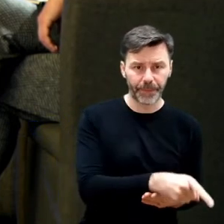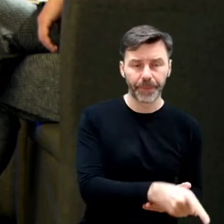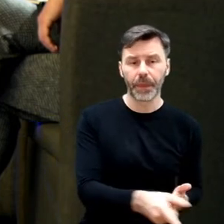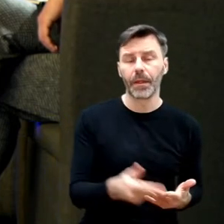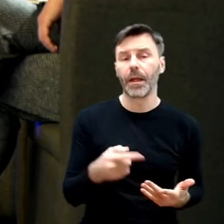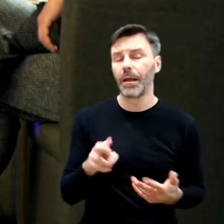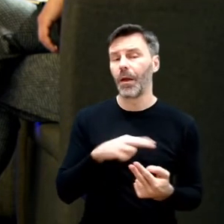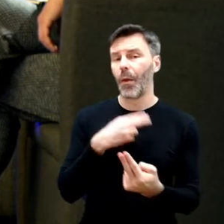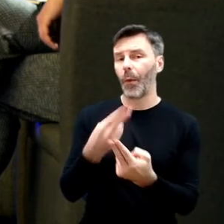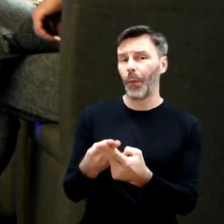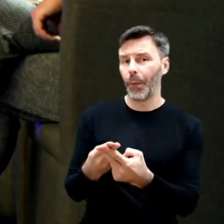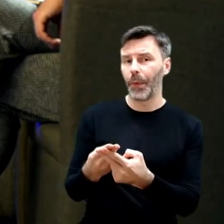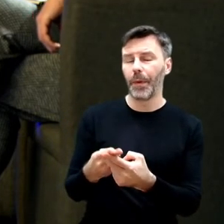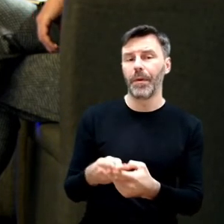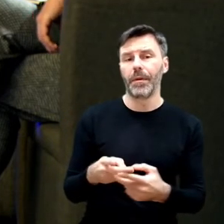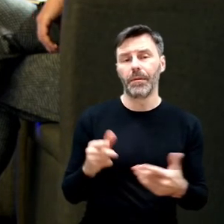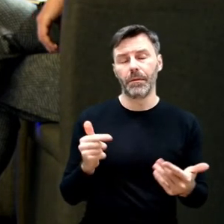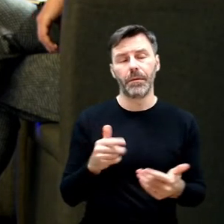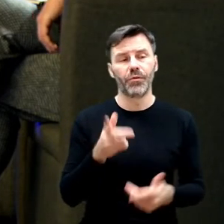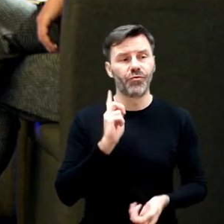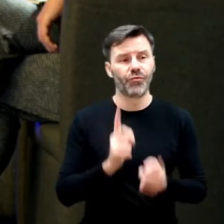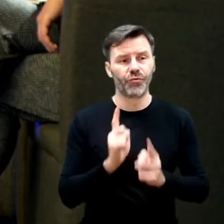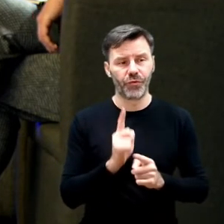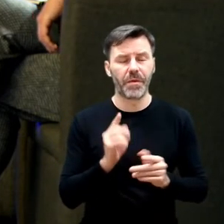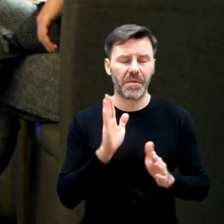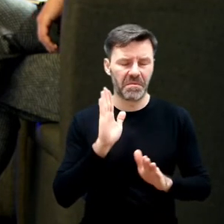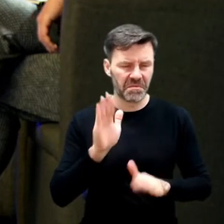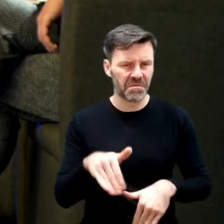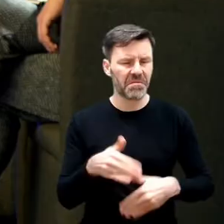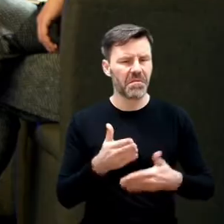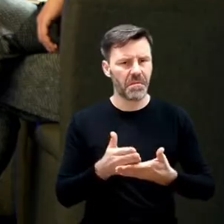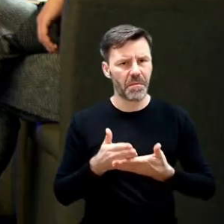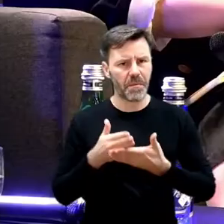możemy sobie bardzo szybko poradzić właśnie z tym dużym